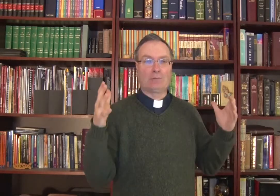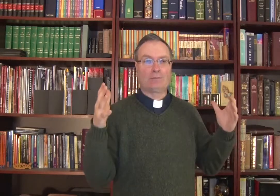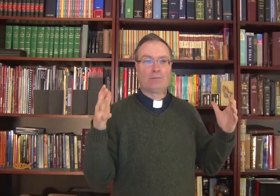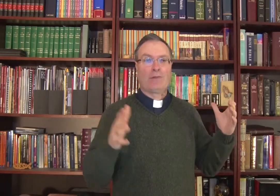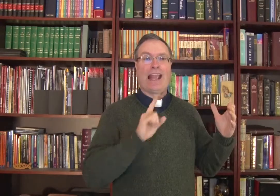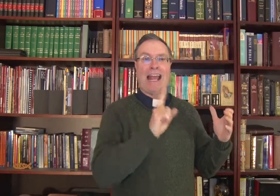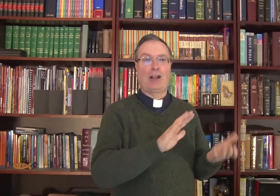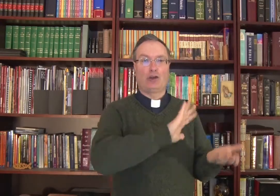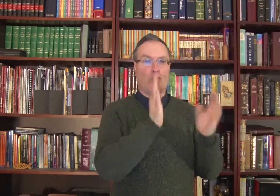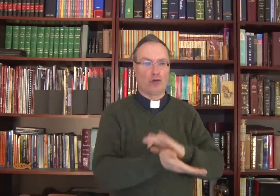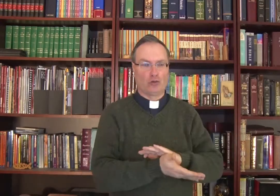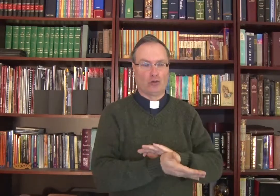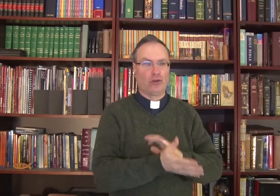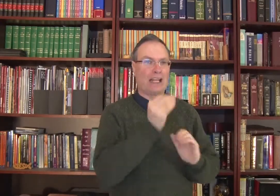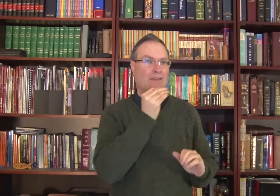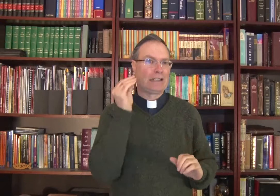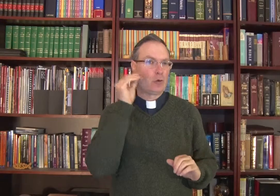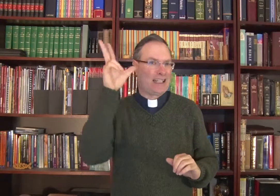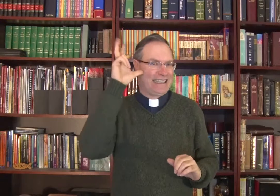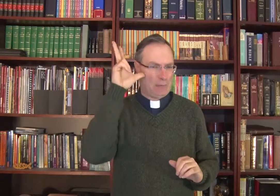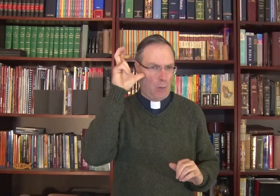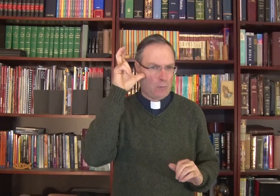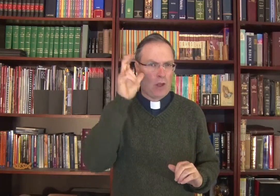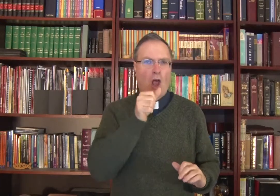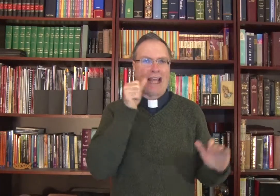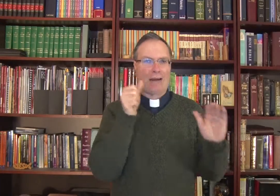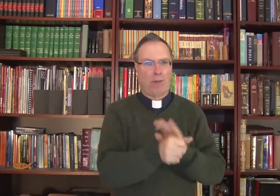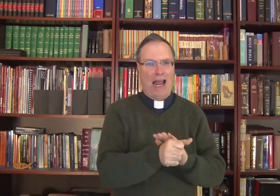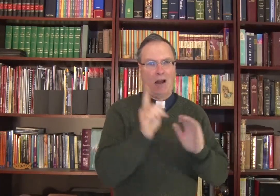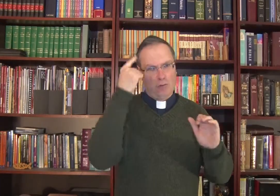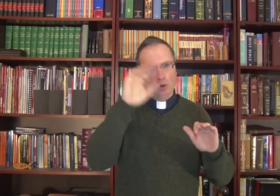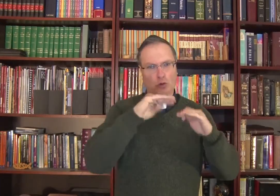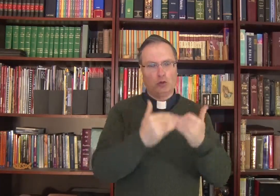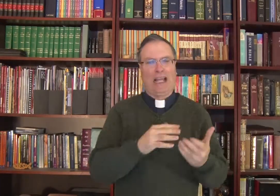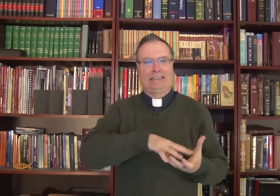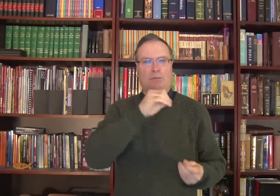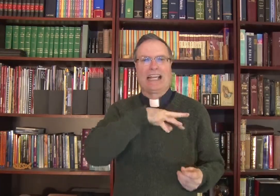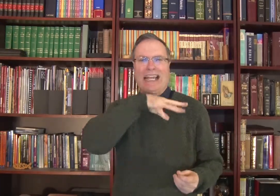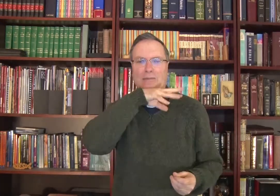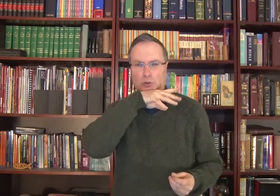Elle est devenue une habitation de démons, un repaire pour tout esprit impur,